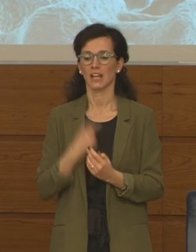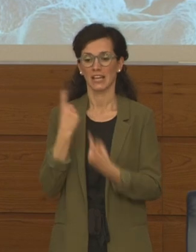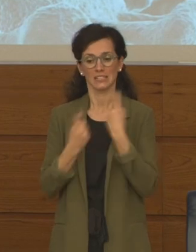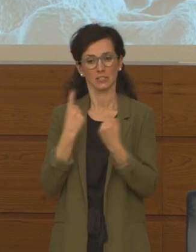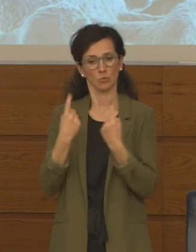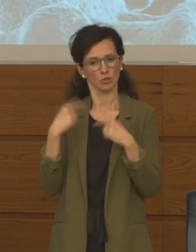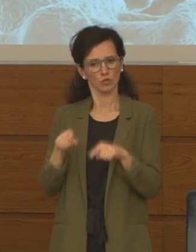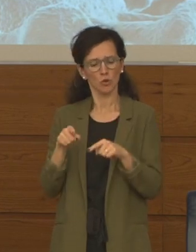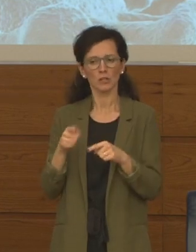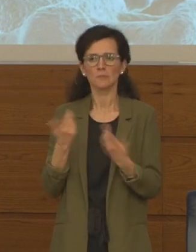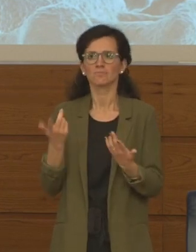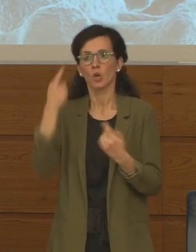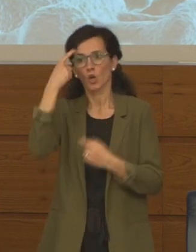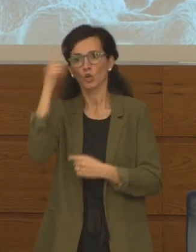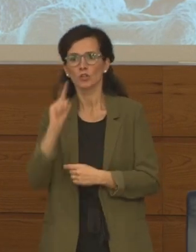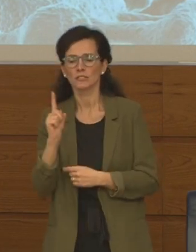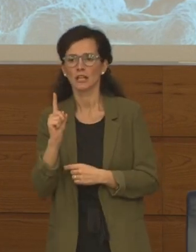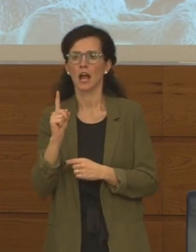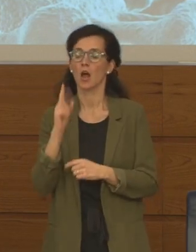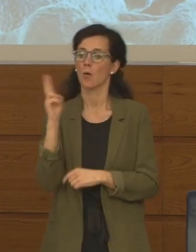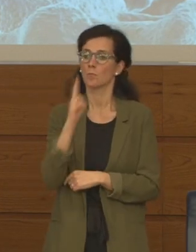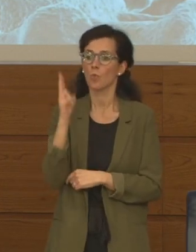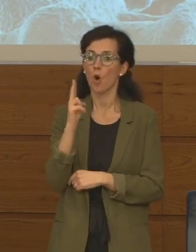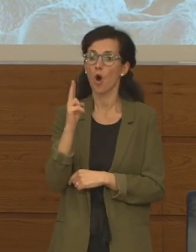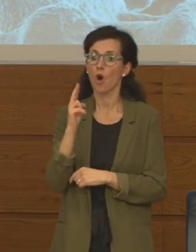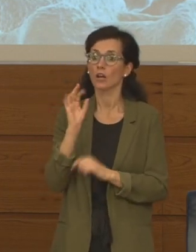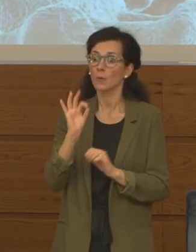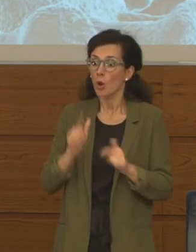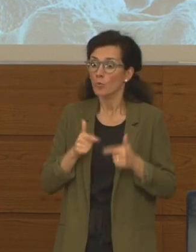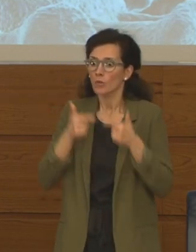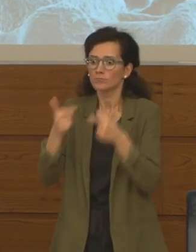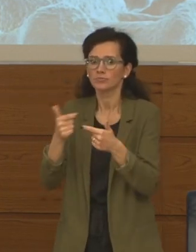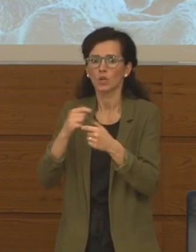sappiamo se muoiono a causa del coronavirus o con il coronavirus perché